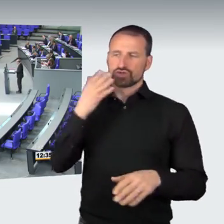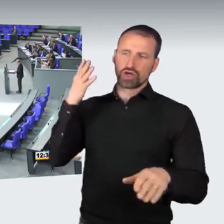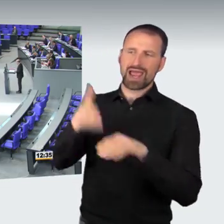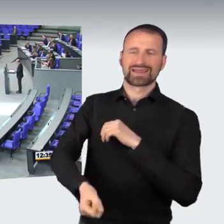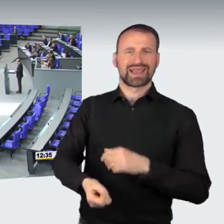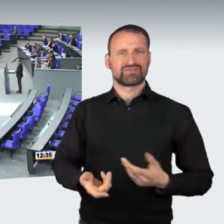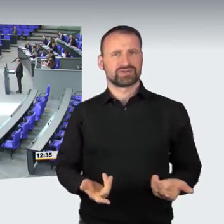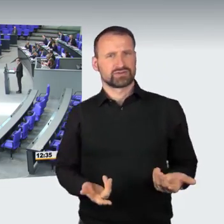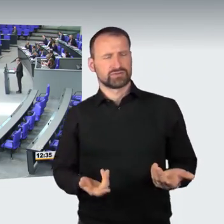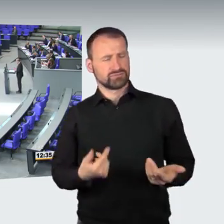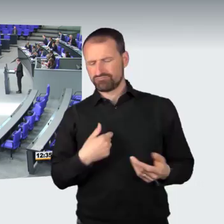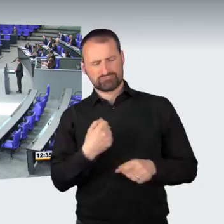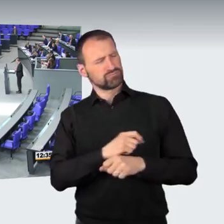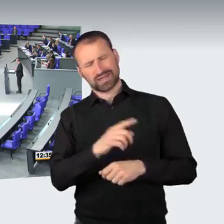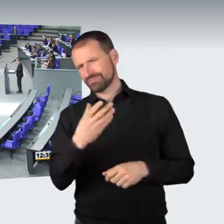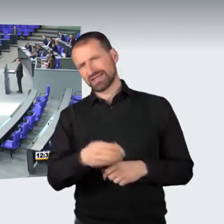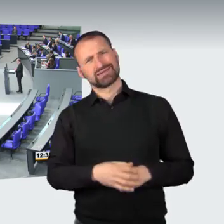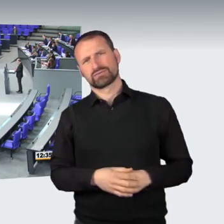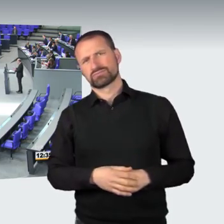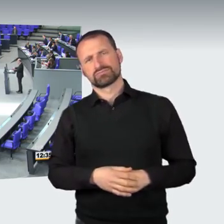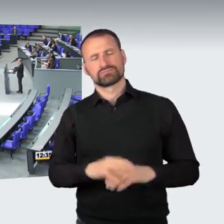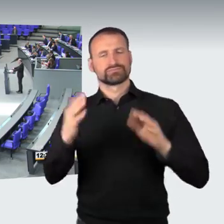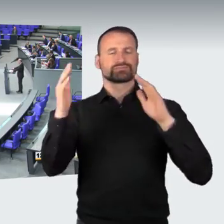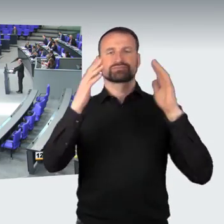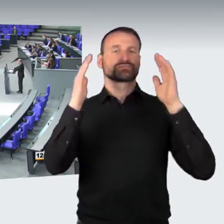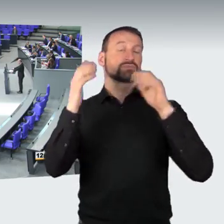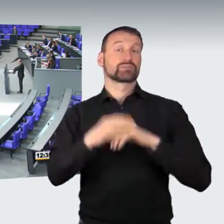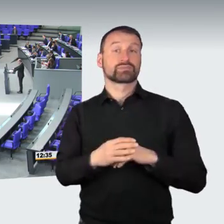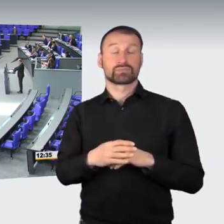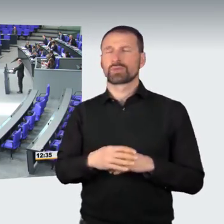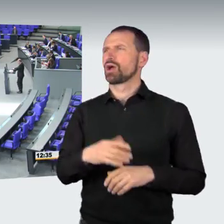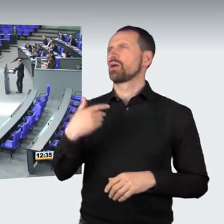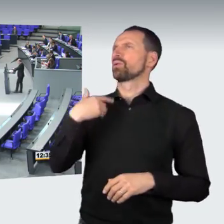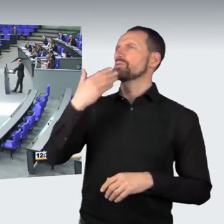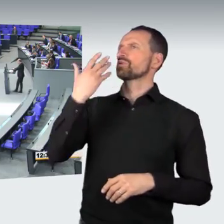(Zwischenruf): Das ist die ganz dicke Keule der Verfassung! (Sprecherwechsel): Ja, das ist aber so. Fast noch schlimmer ist das,